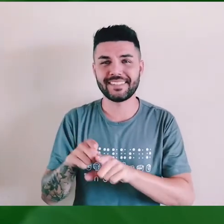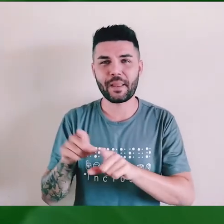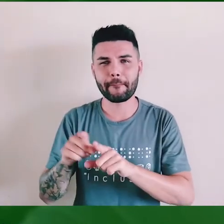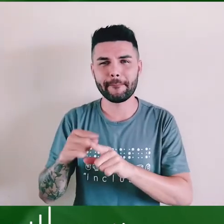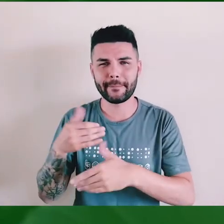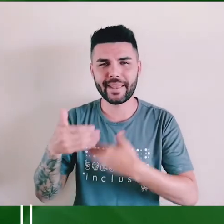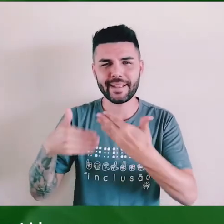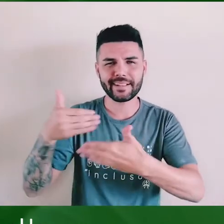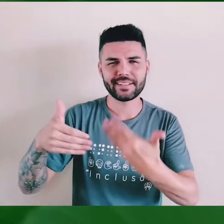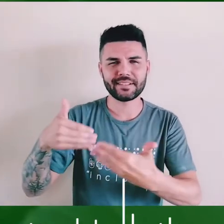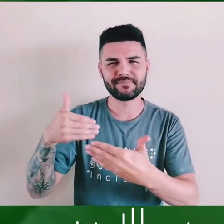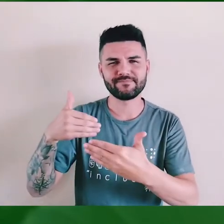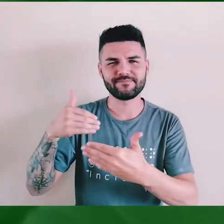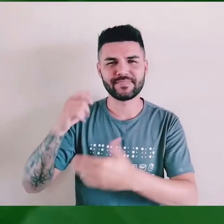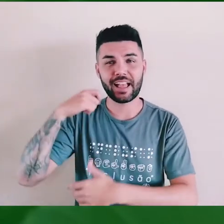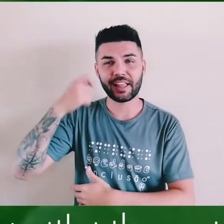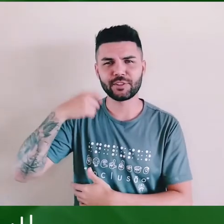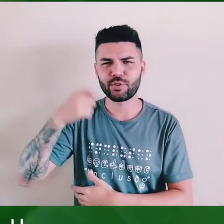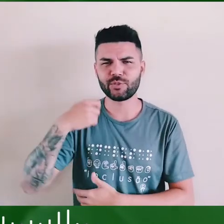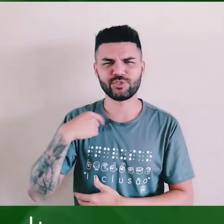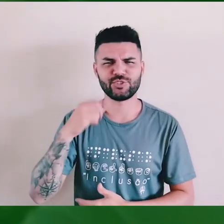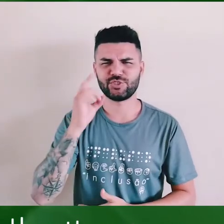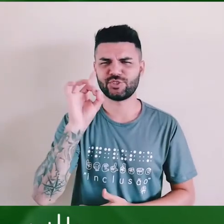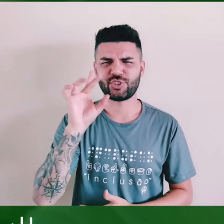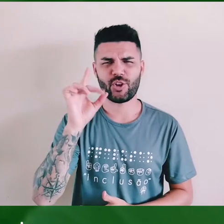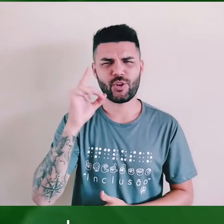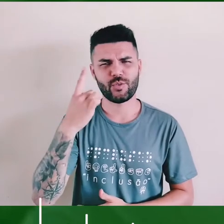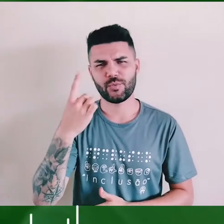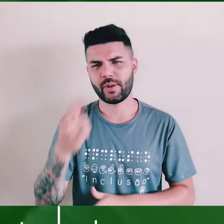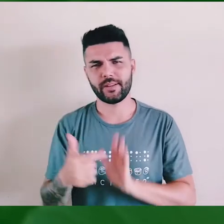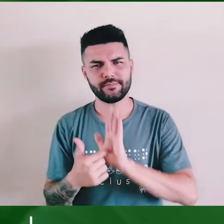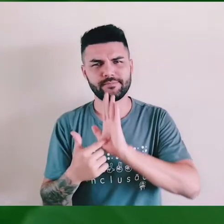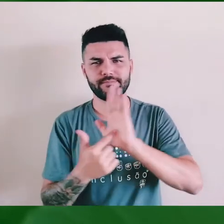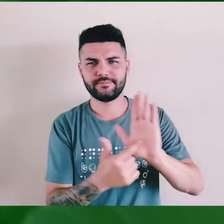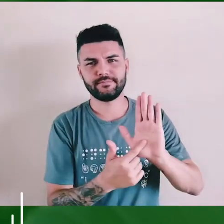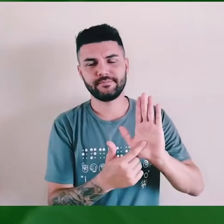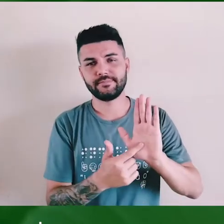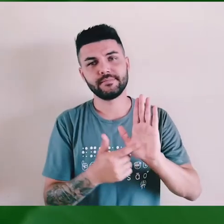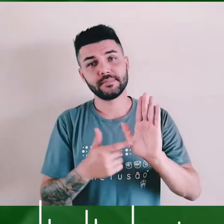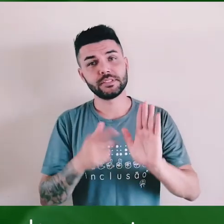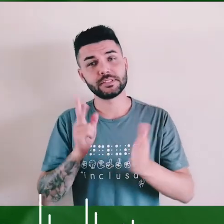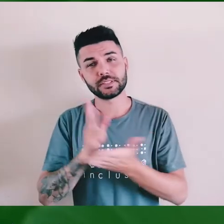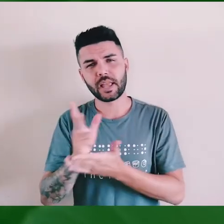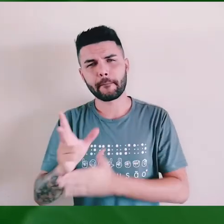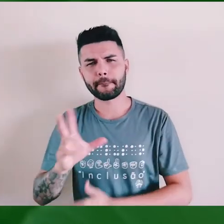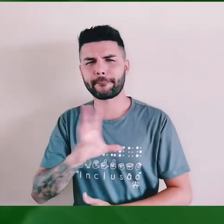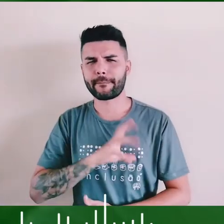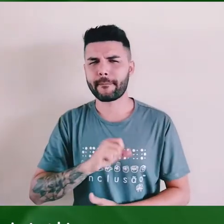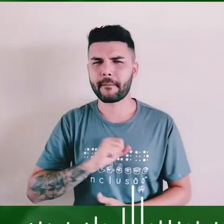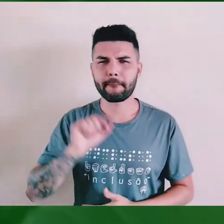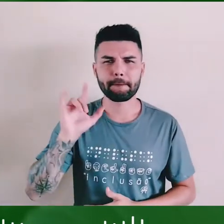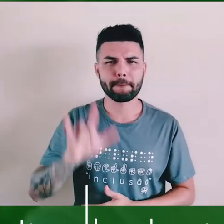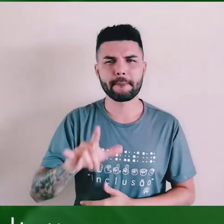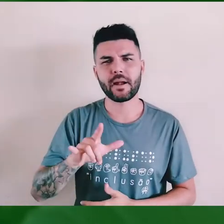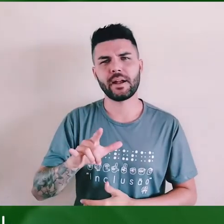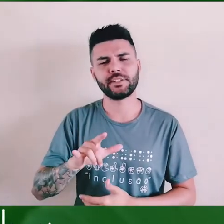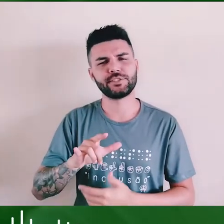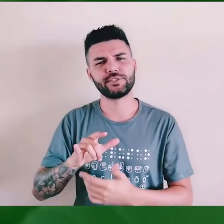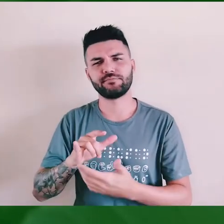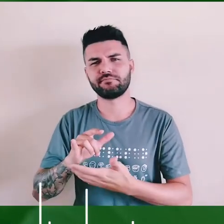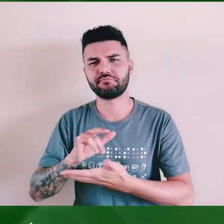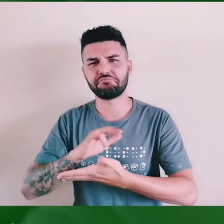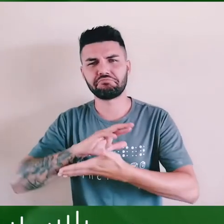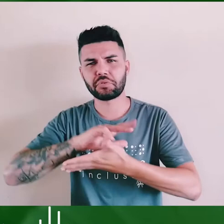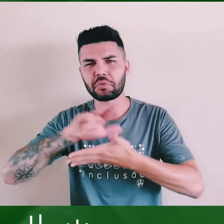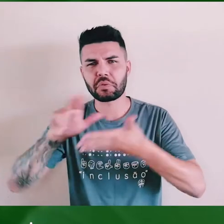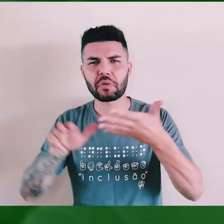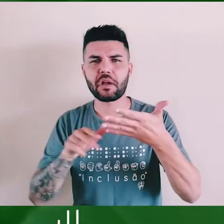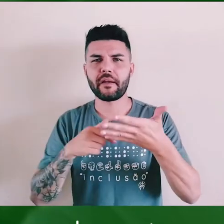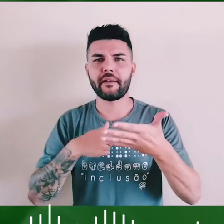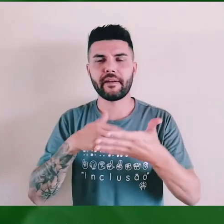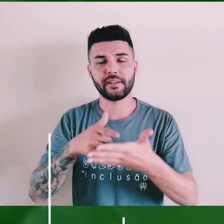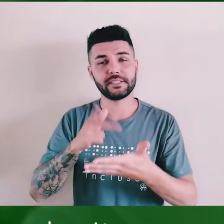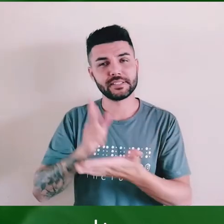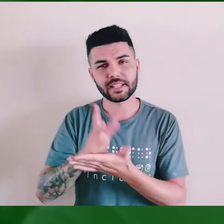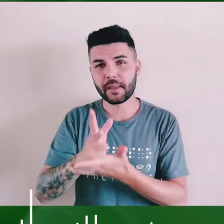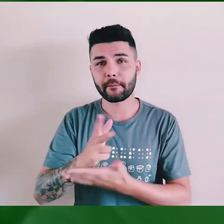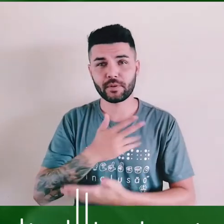uma peça. Desde sempre fui um amante das artes e da minha mãe. Da até um pouco de